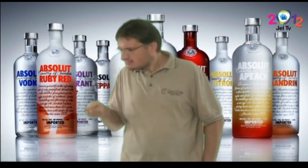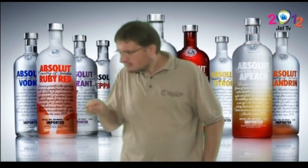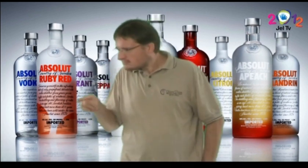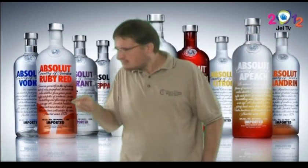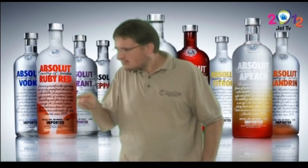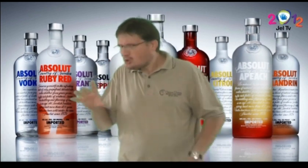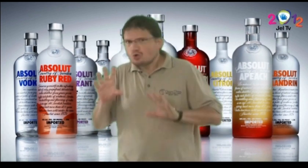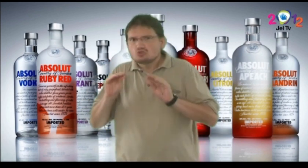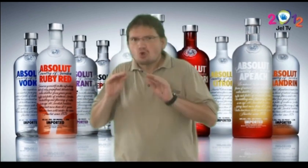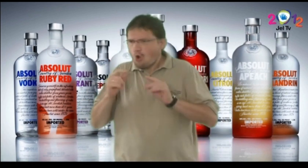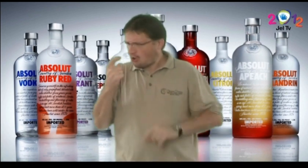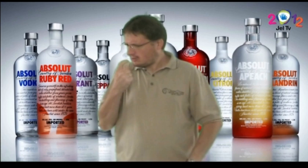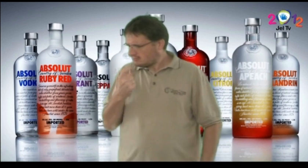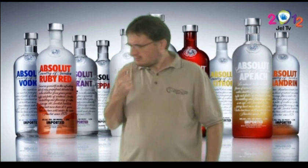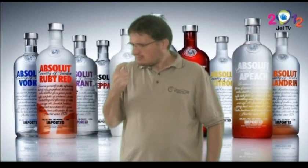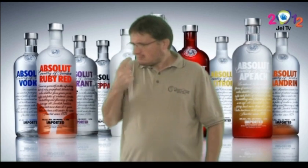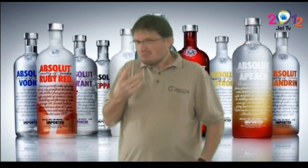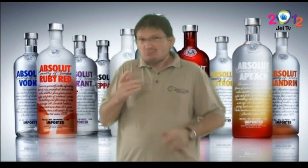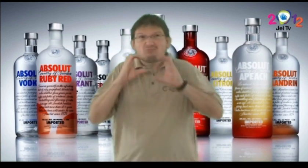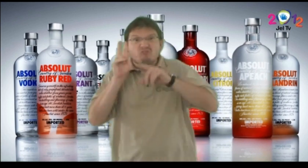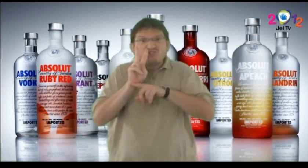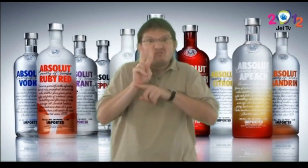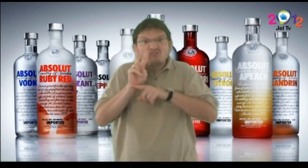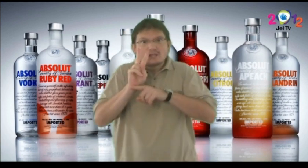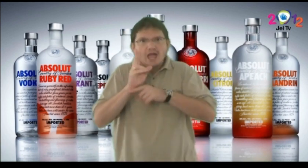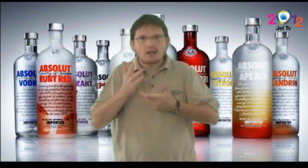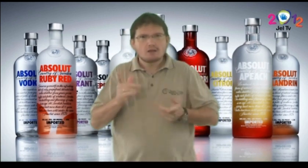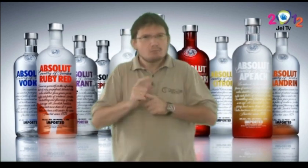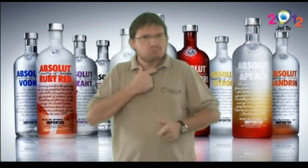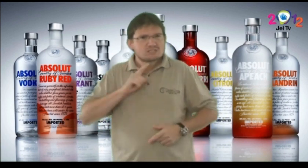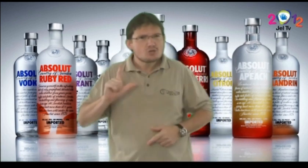Itt van, ott is van, sok van belõle. Csodálkozik, miért figyelik nagyon a távcsövekkel.